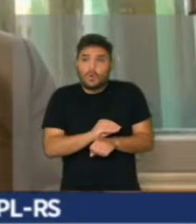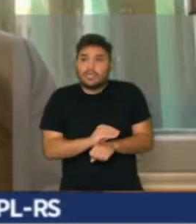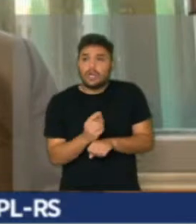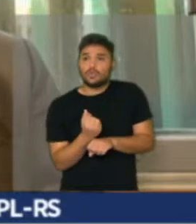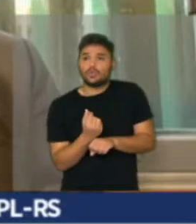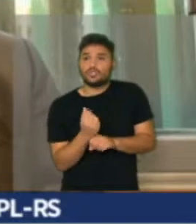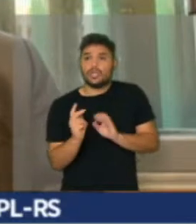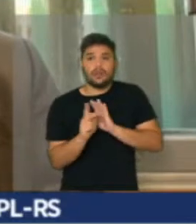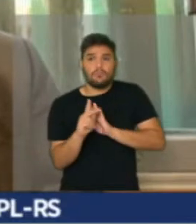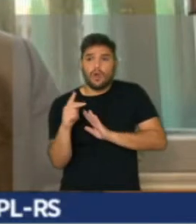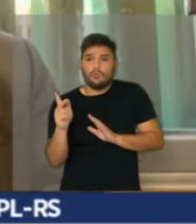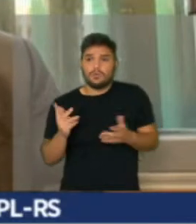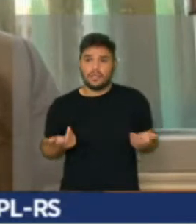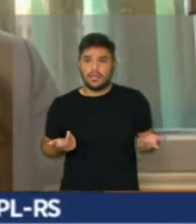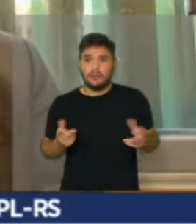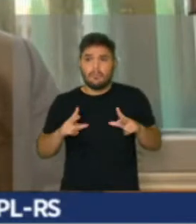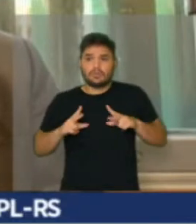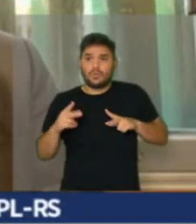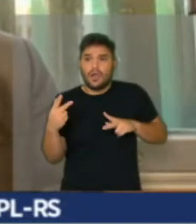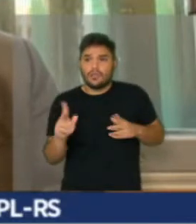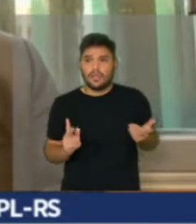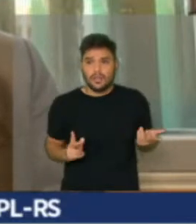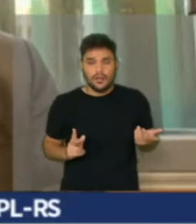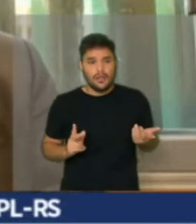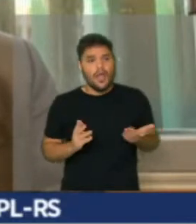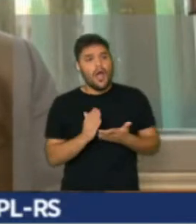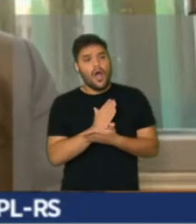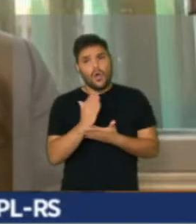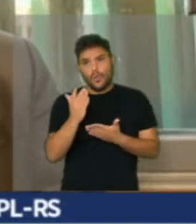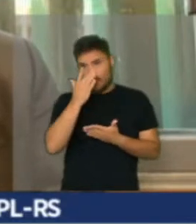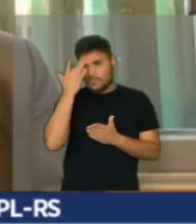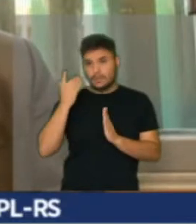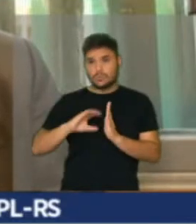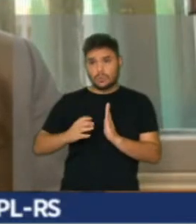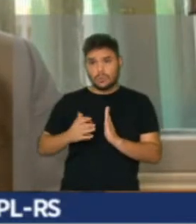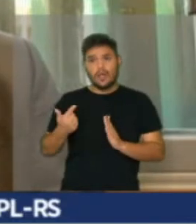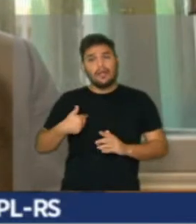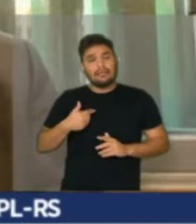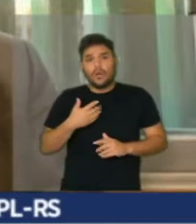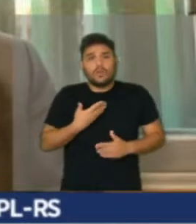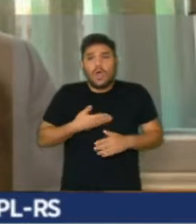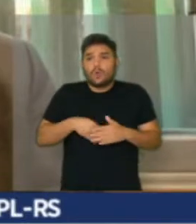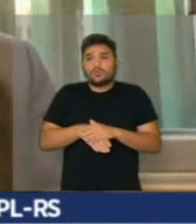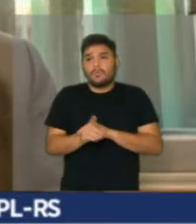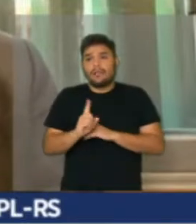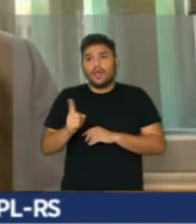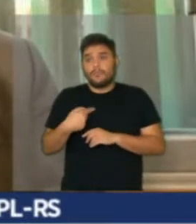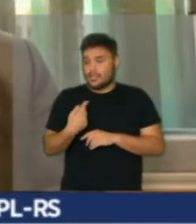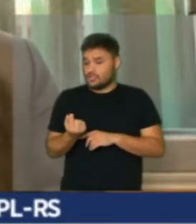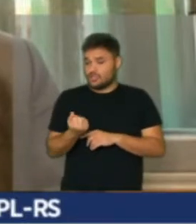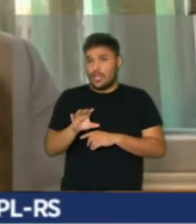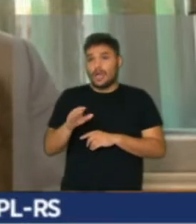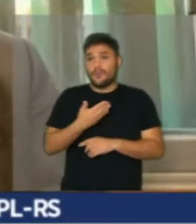E LEVAVA PARA VENEZUELA, A VENEZUELA QUE ESTÁ ENTRANDO DOIS MIL VENEZUELANOS NO